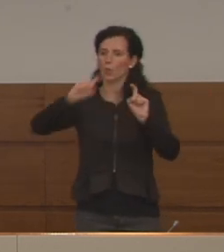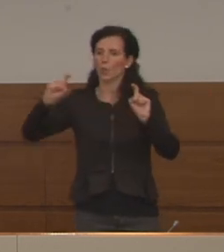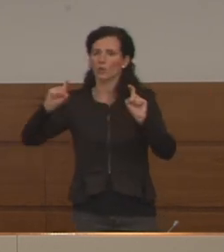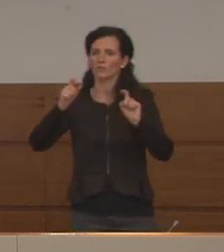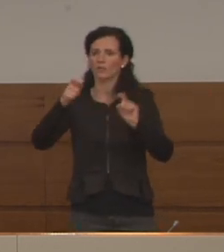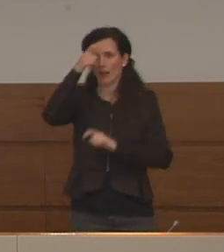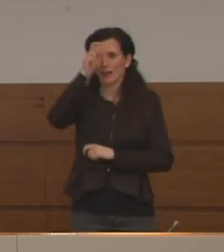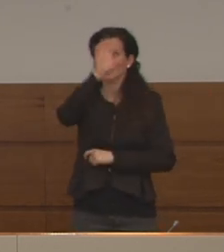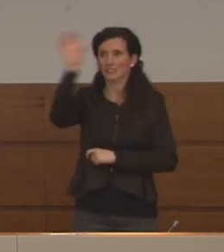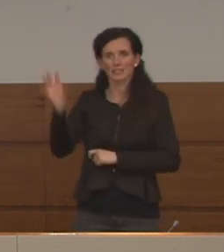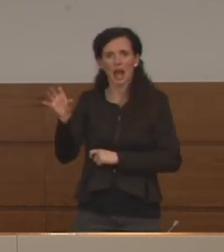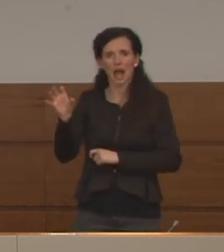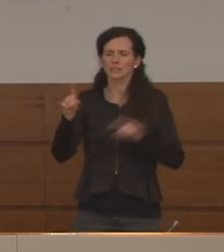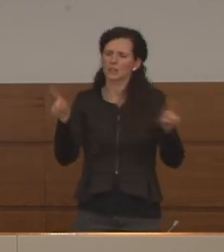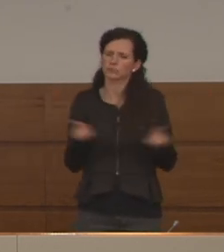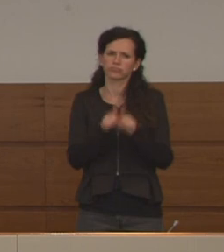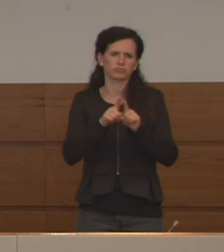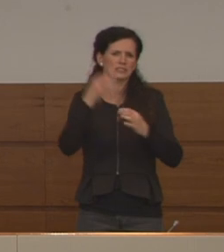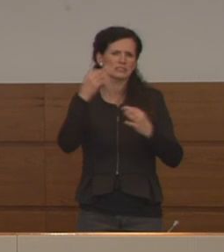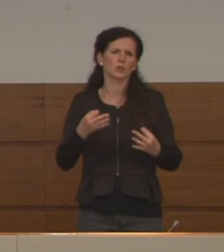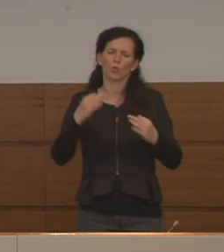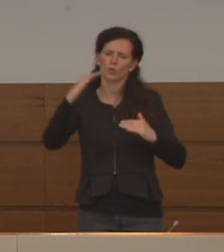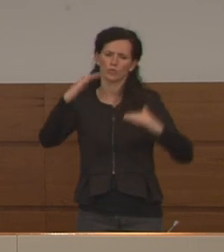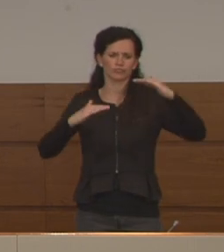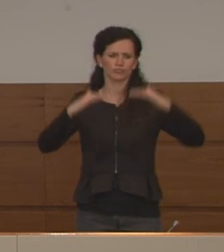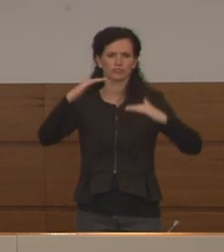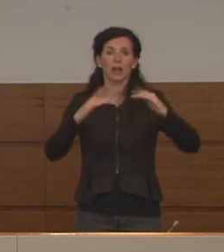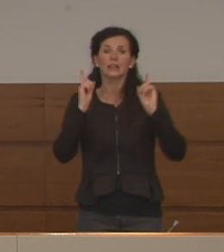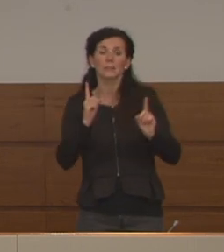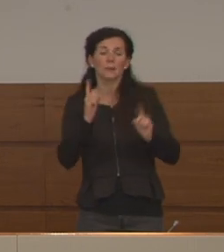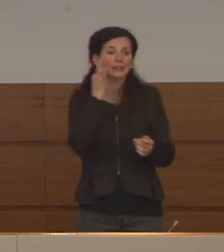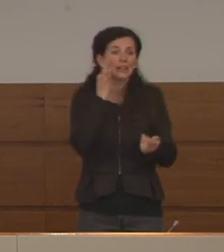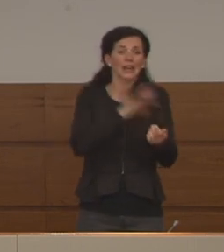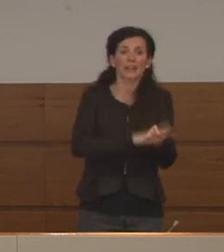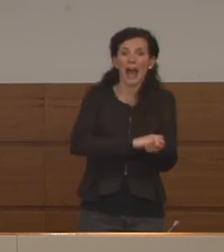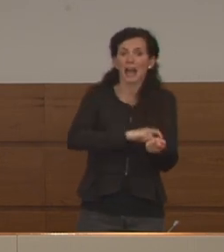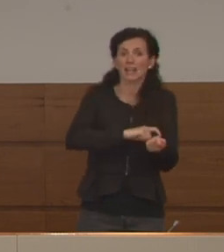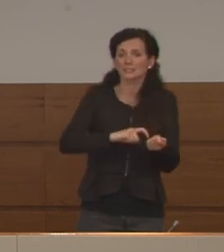un virus selezionatore di questa etnia o di questa altra etnia. Colpisce tutti nello